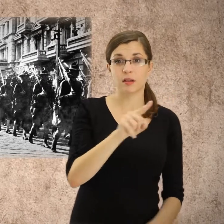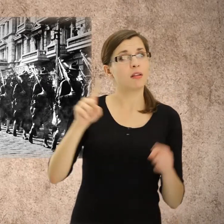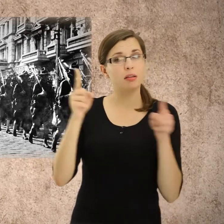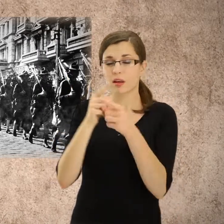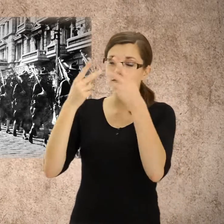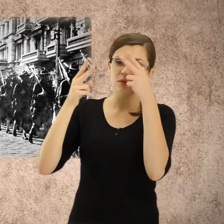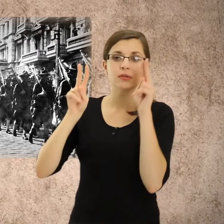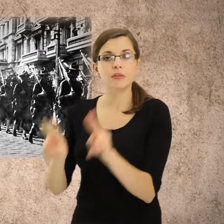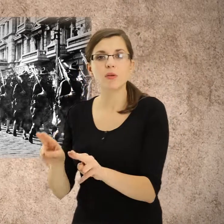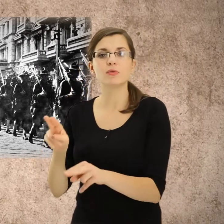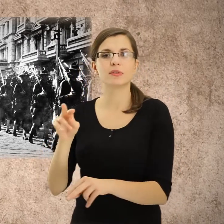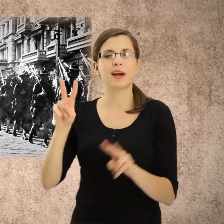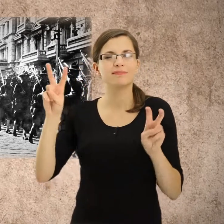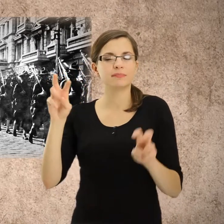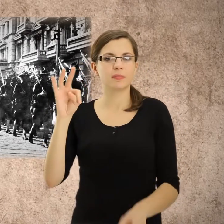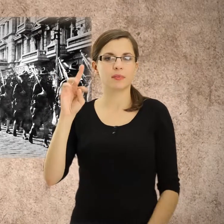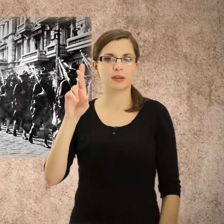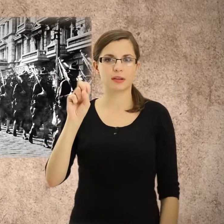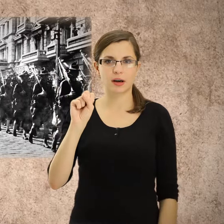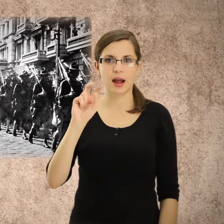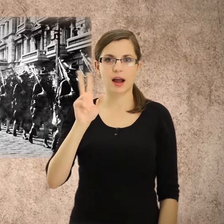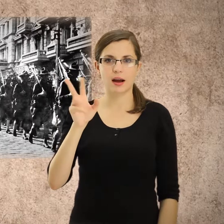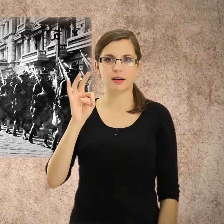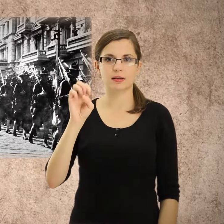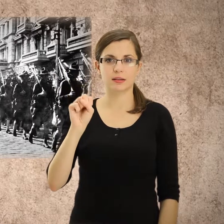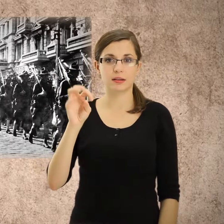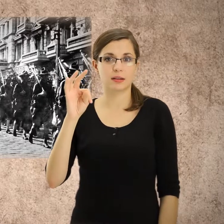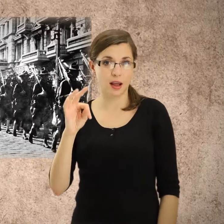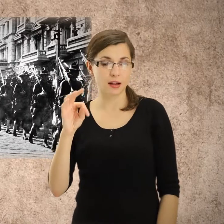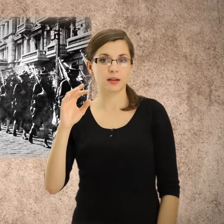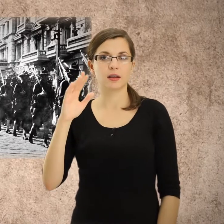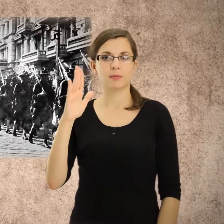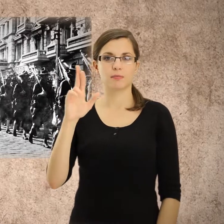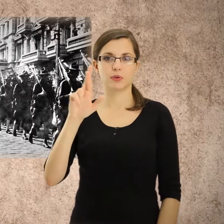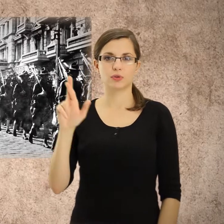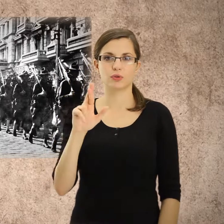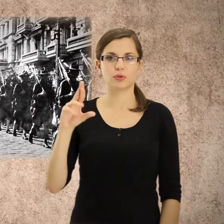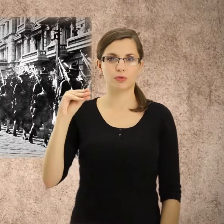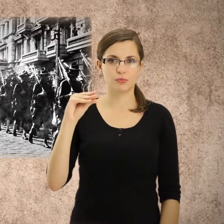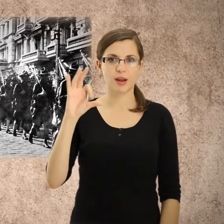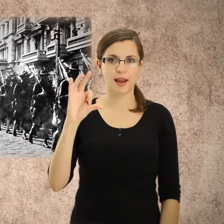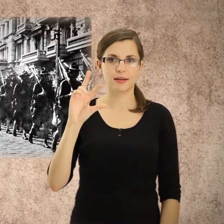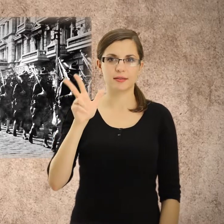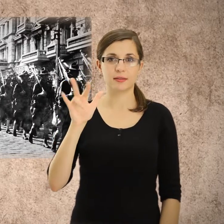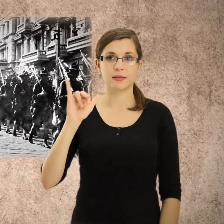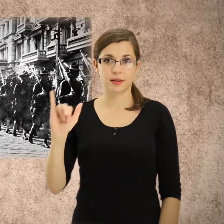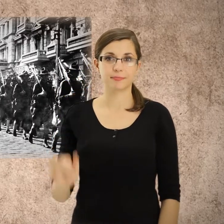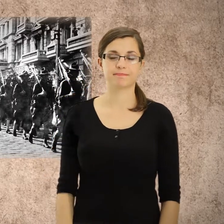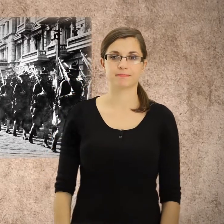i nie uznały też Traktatu Brzeskiego.